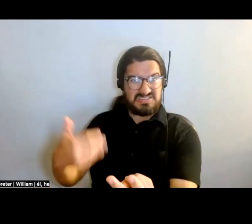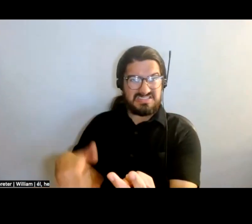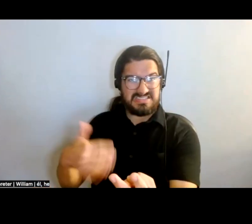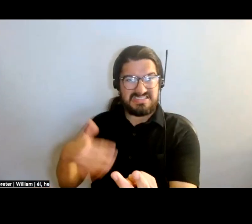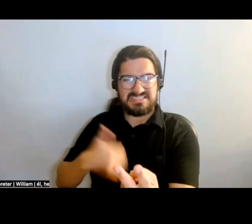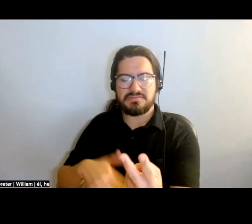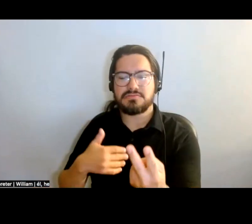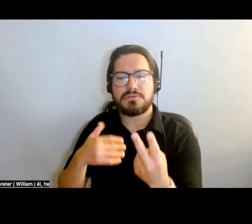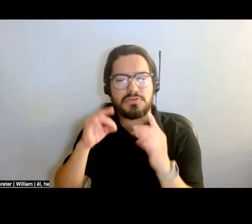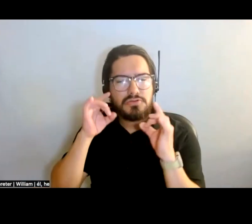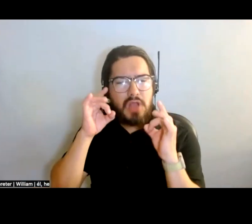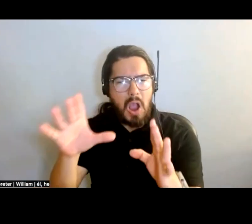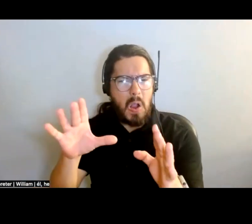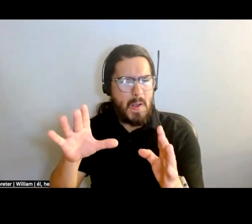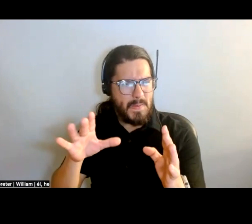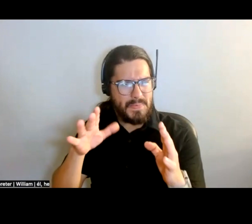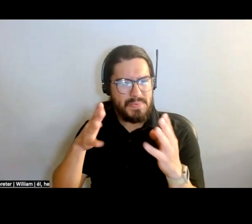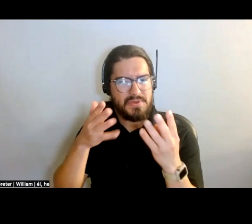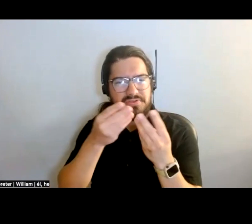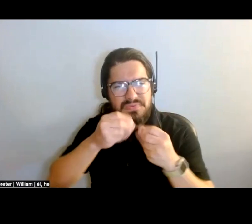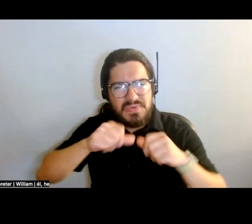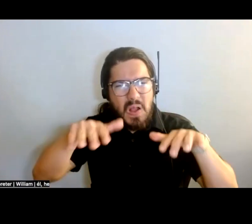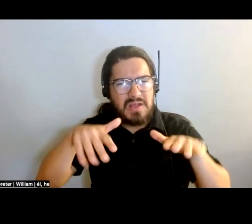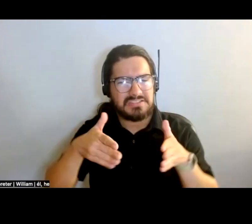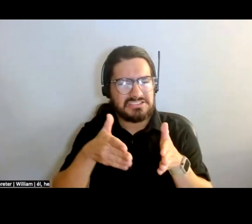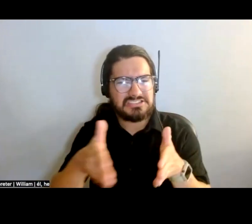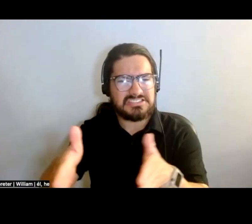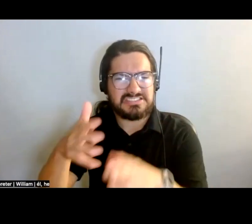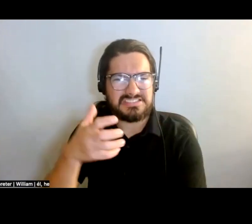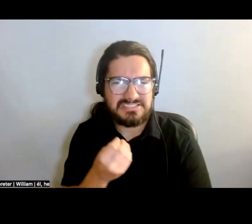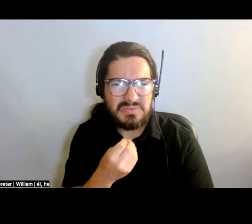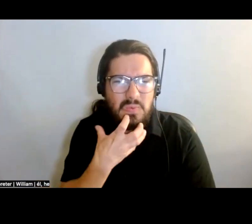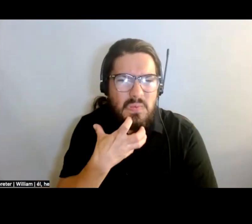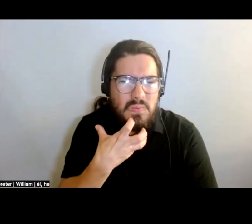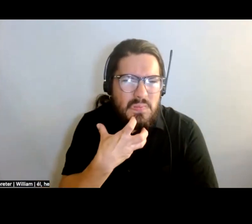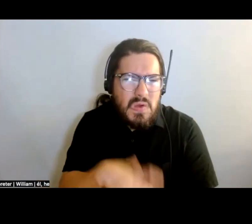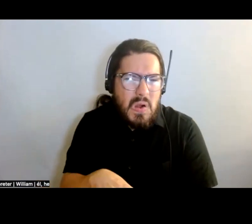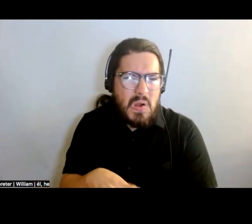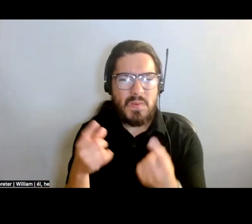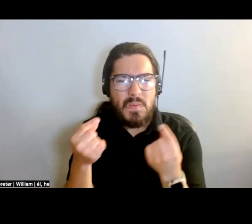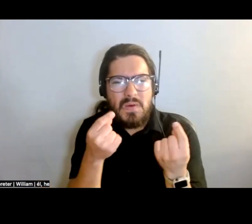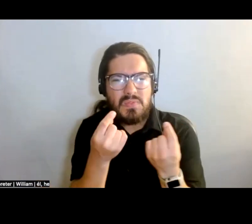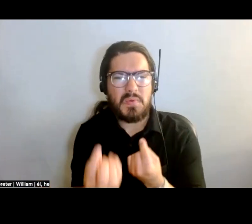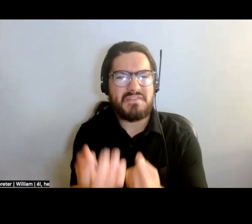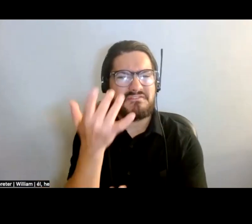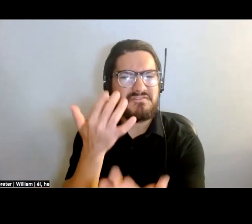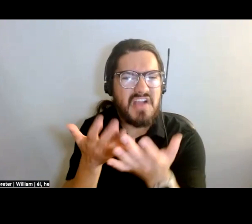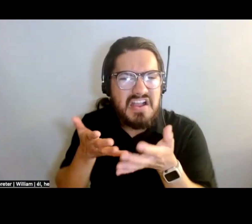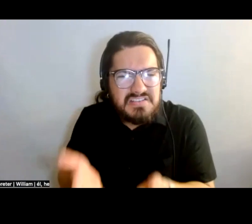caen en el asfalto caliente ¿Y qué haremos con tanta ceniza? Euforia de unos llanto de otros